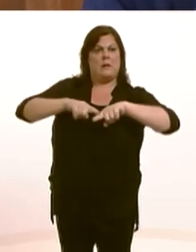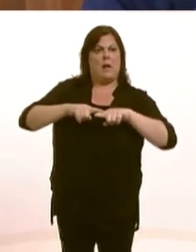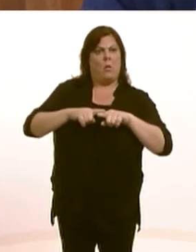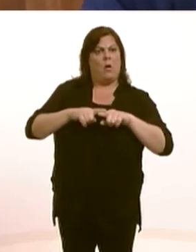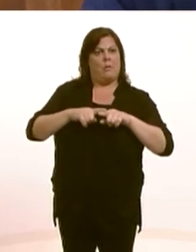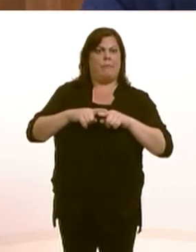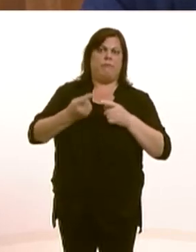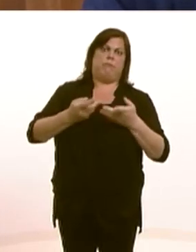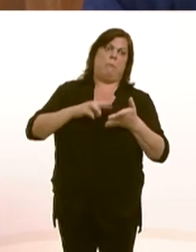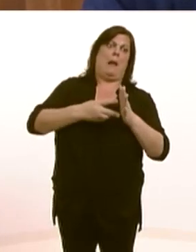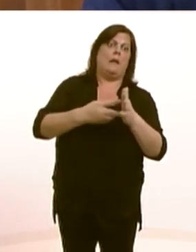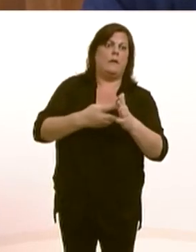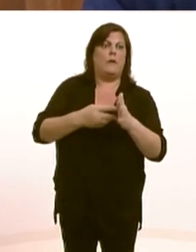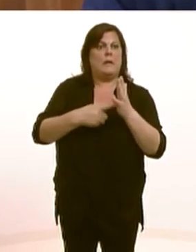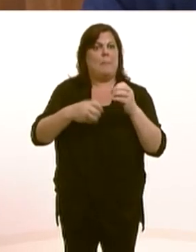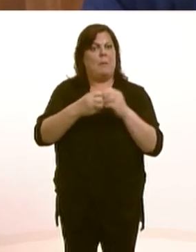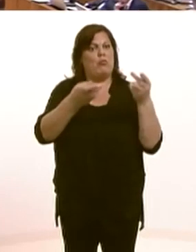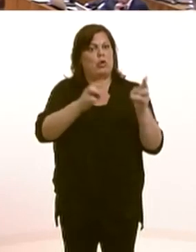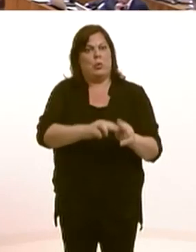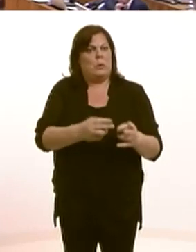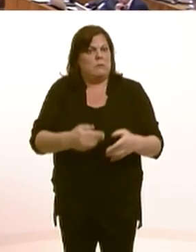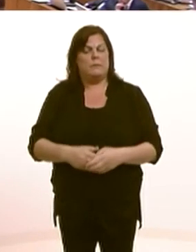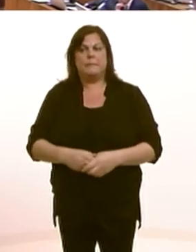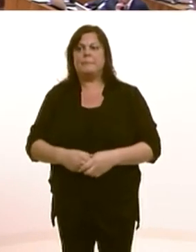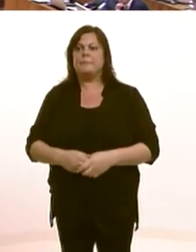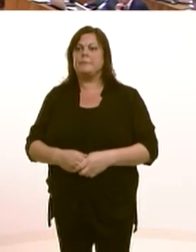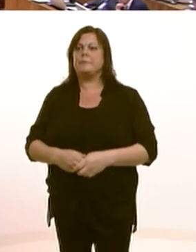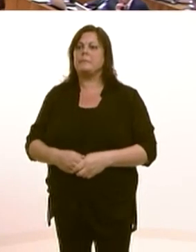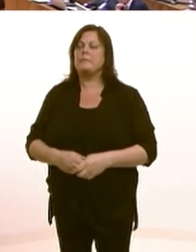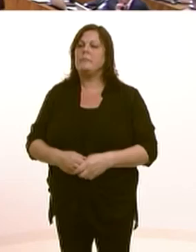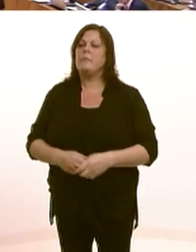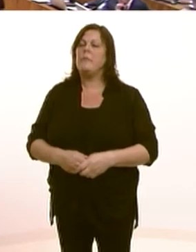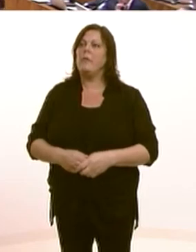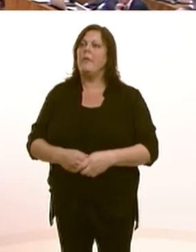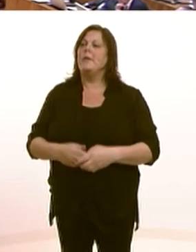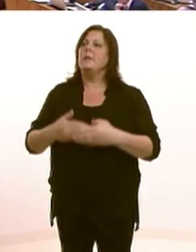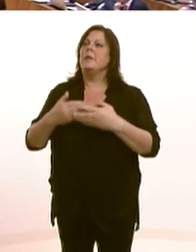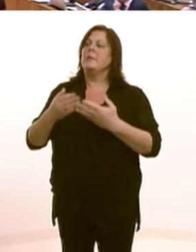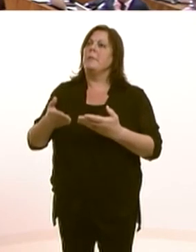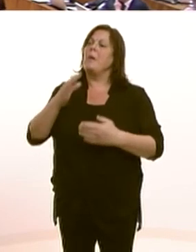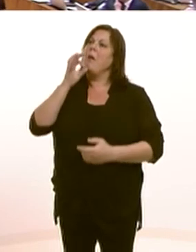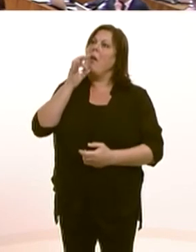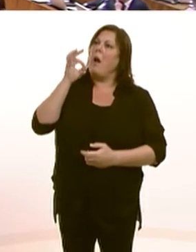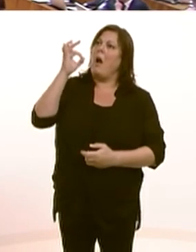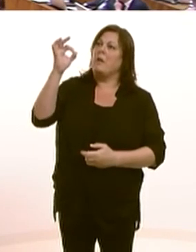Llyr Gruffydd: A gaf i ofyn, gan fod y Llywodraeth, wrth gwrs, yn adolygu ei strategaeth ar hyn